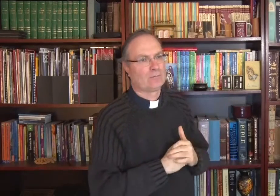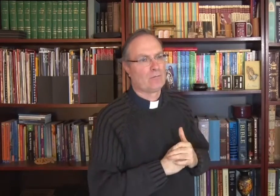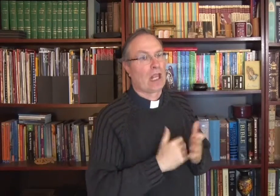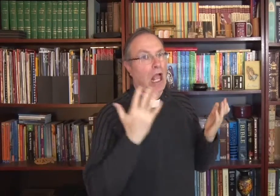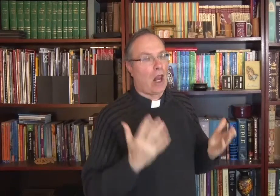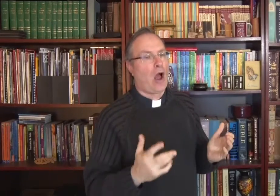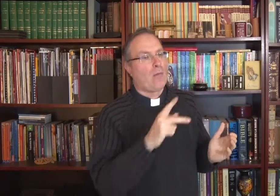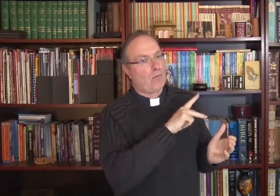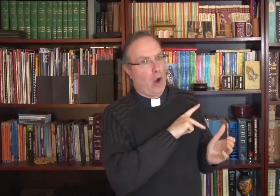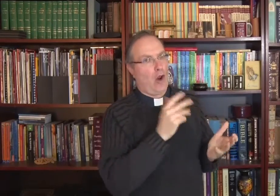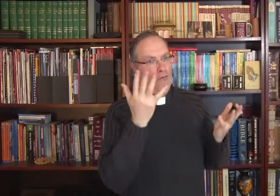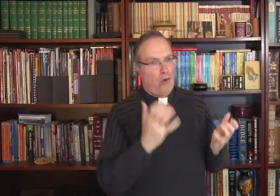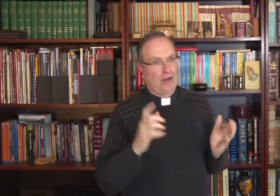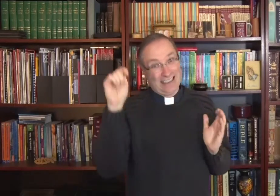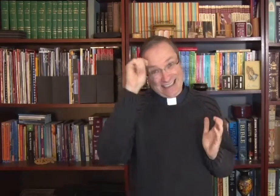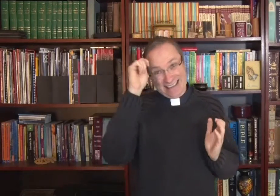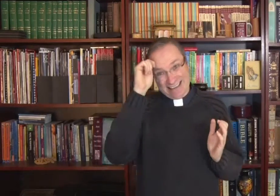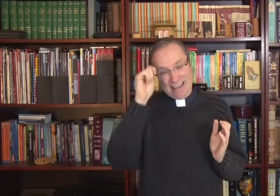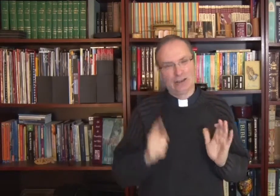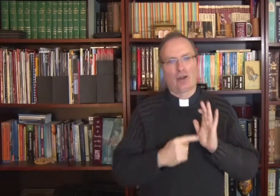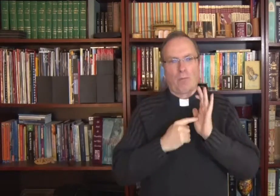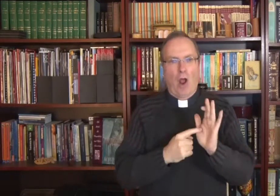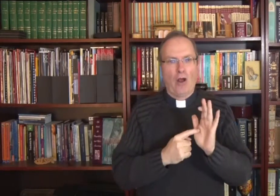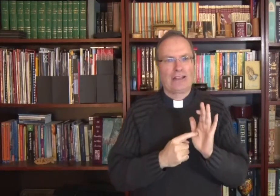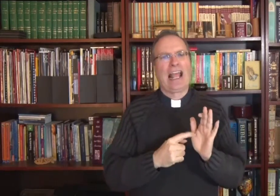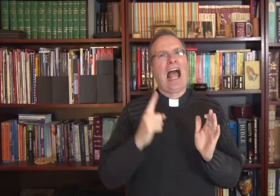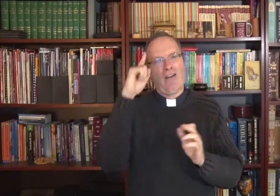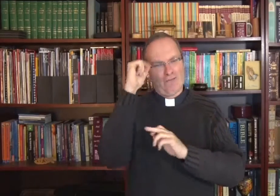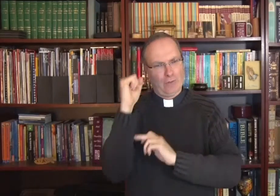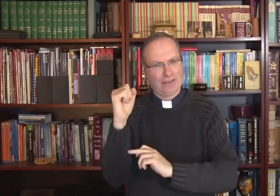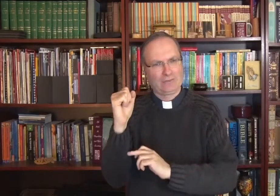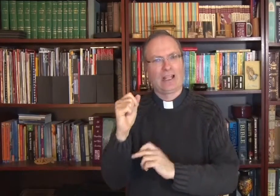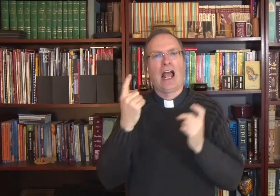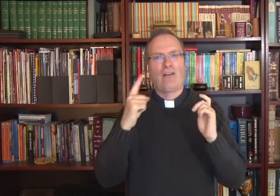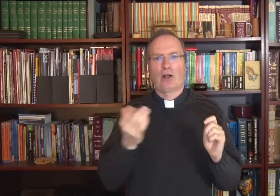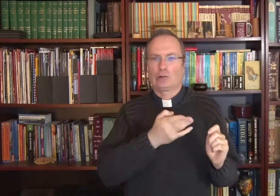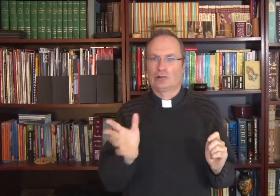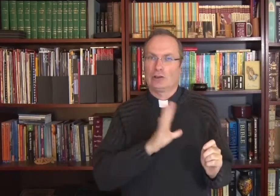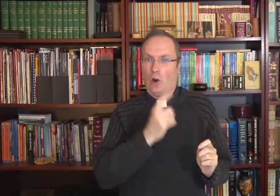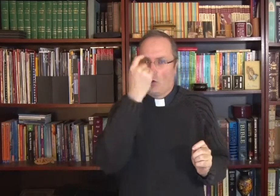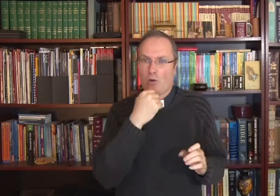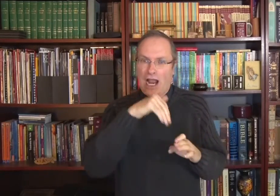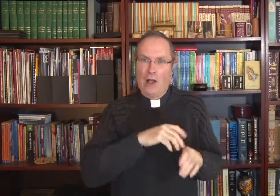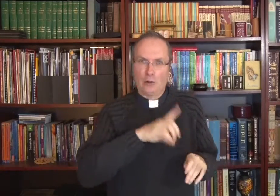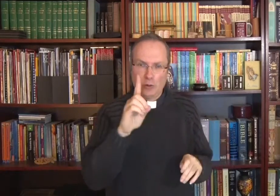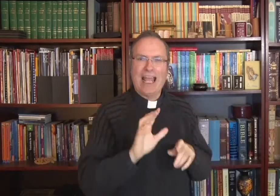Alors Paul veut que Tite se montre affirmatif afin que ceux qui ont cru en Dieu